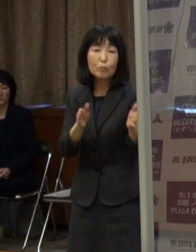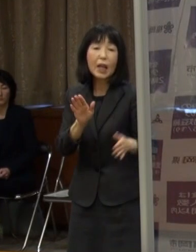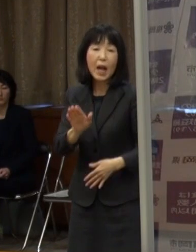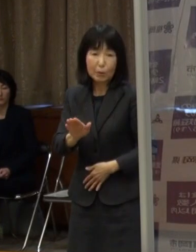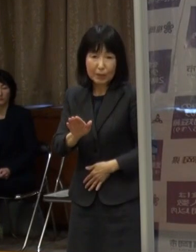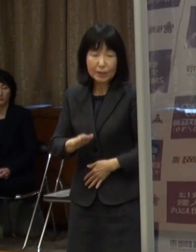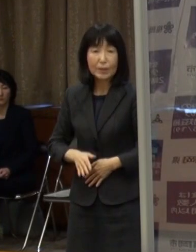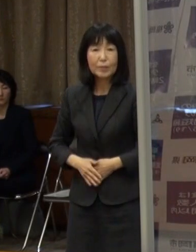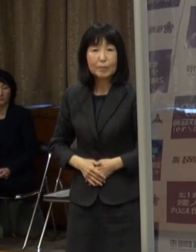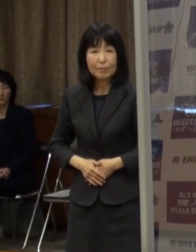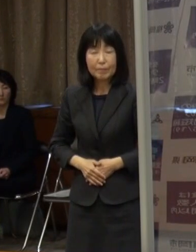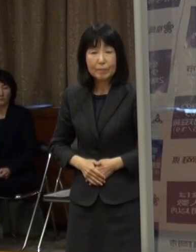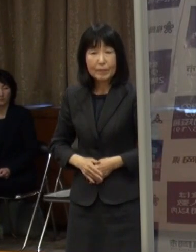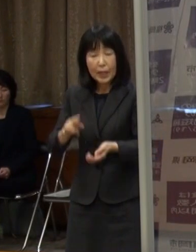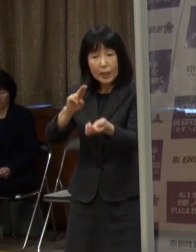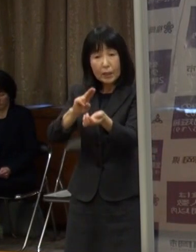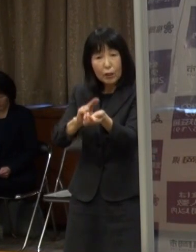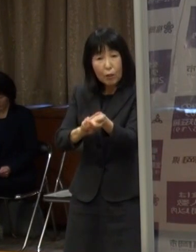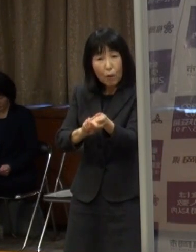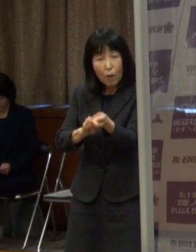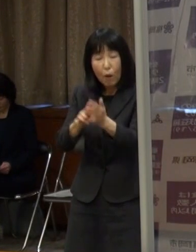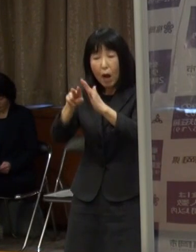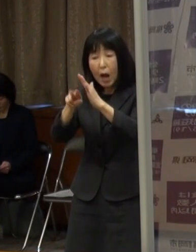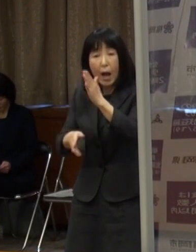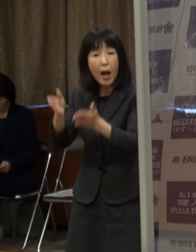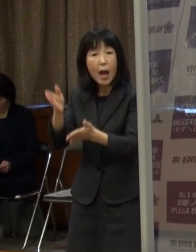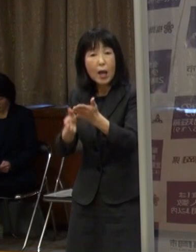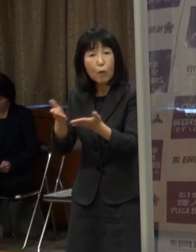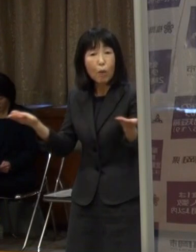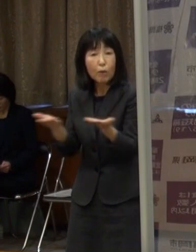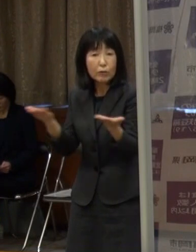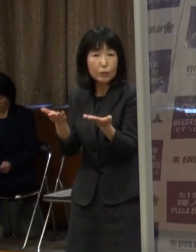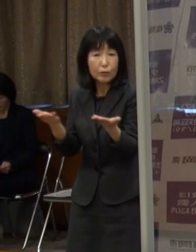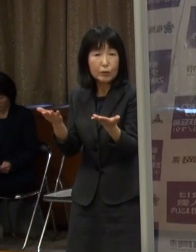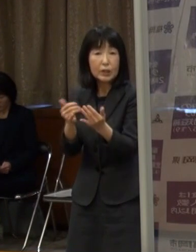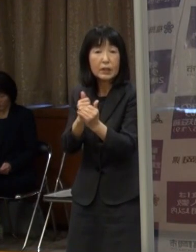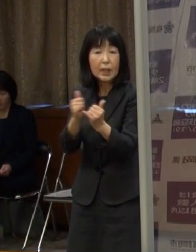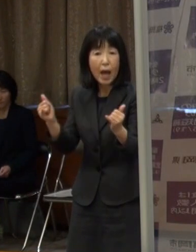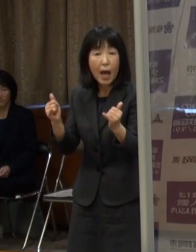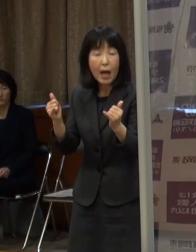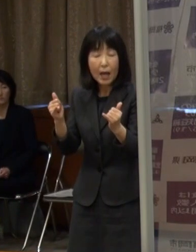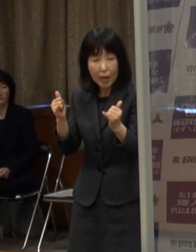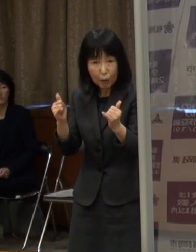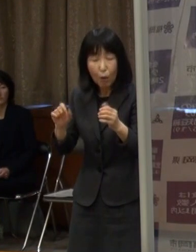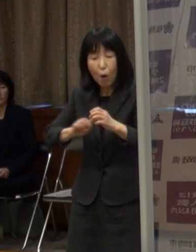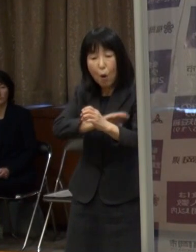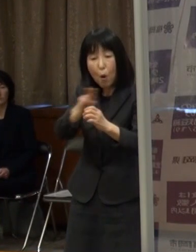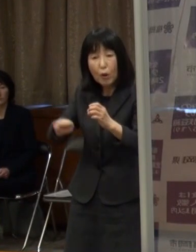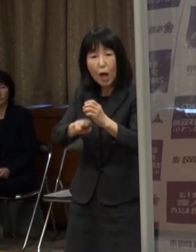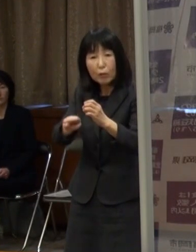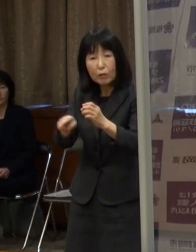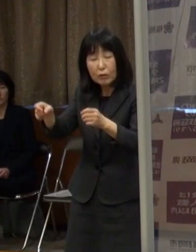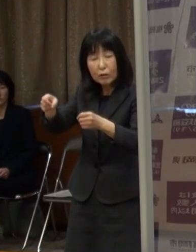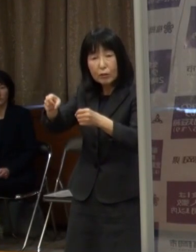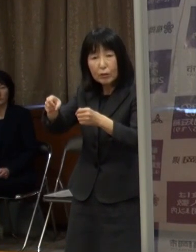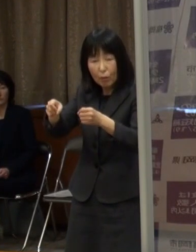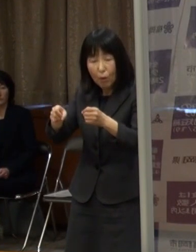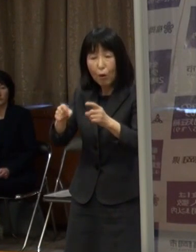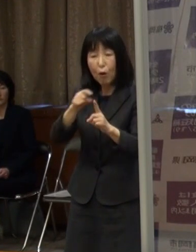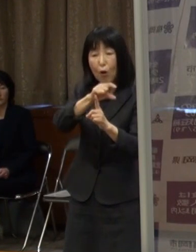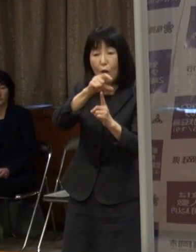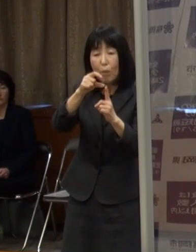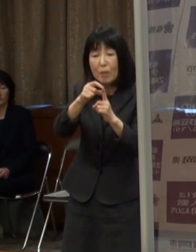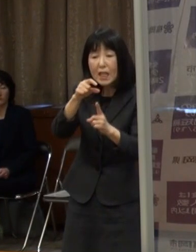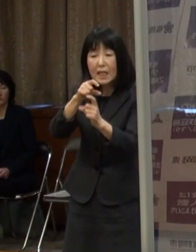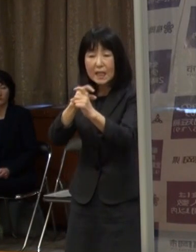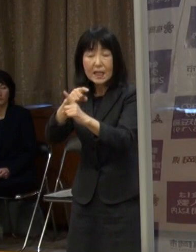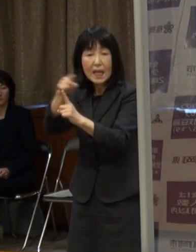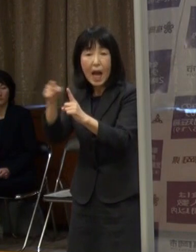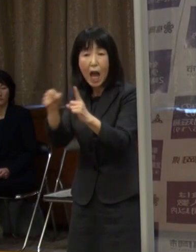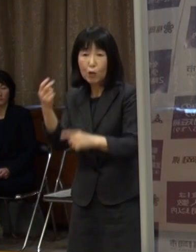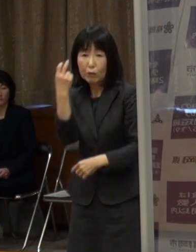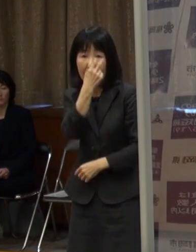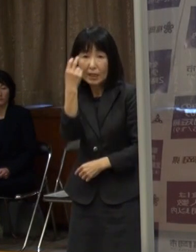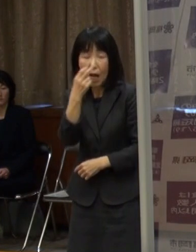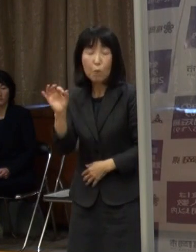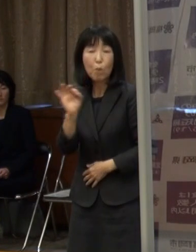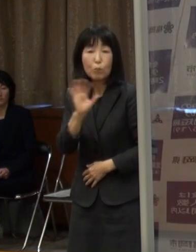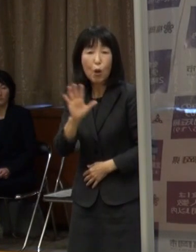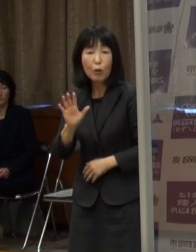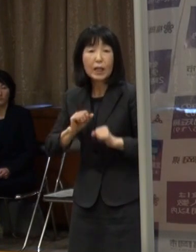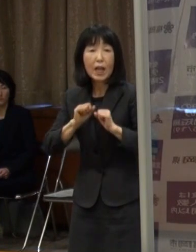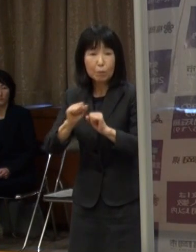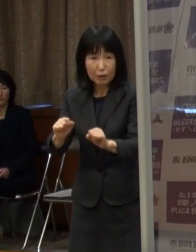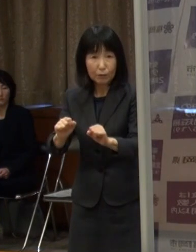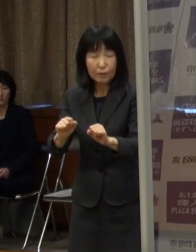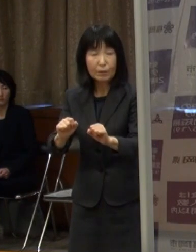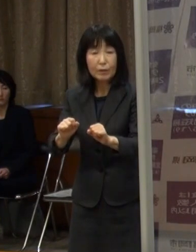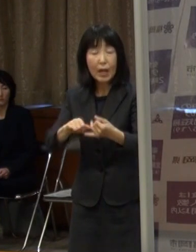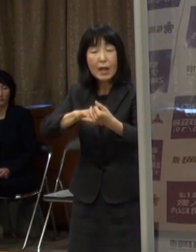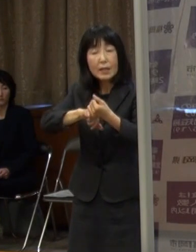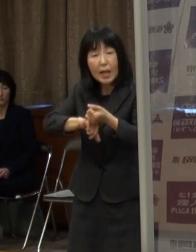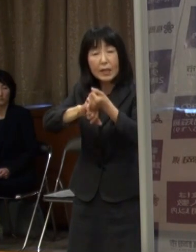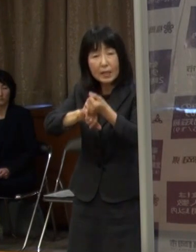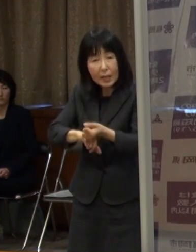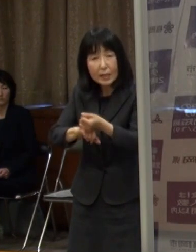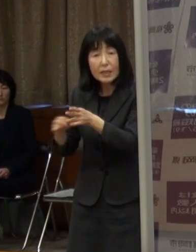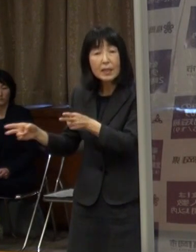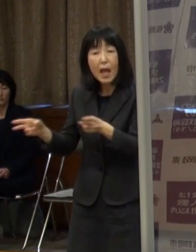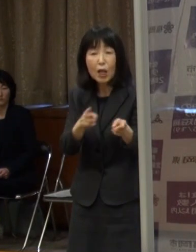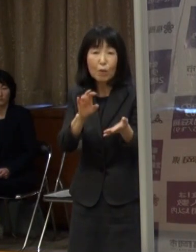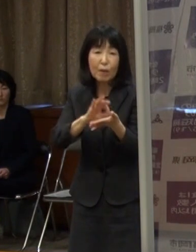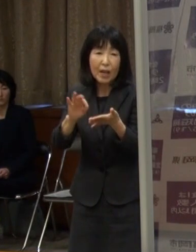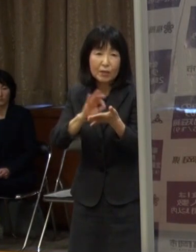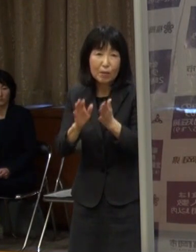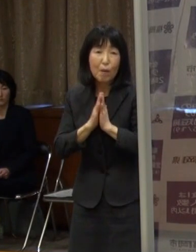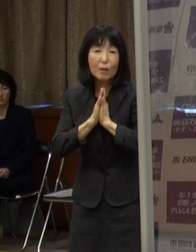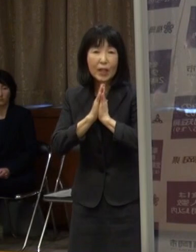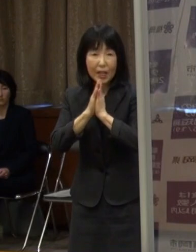また 医療・介護従事者に対するコロナの検査については 無料で検査を行いますので ぜひこうした制度を活用いただければと思っています